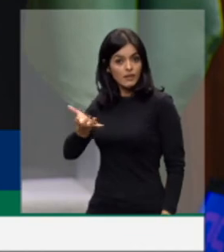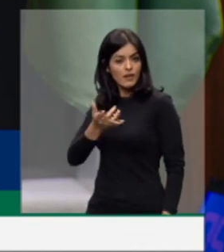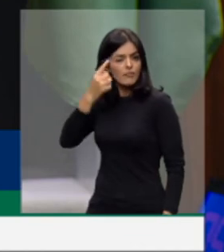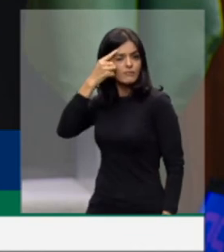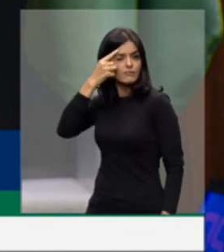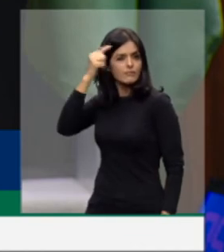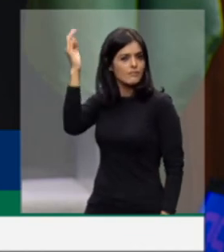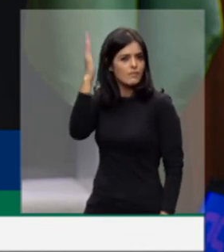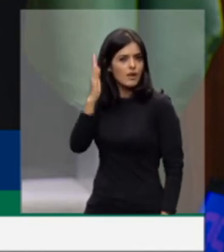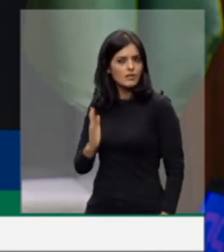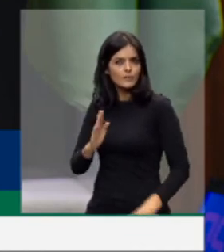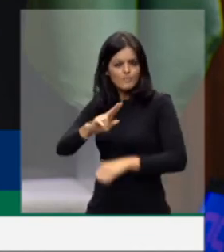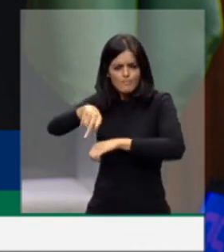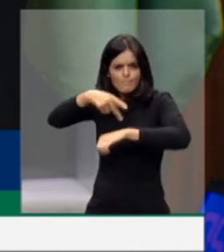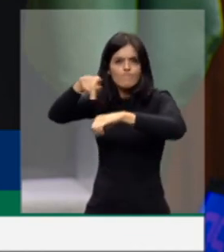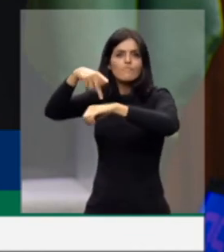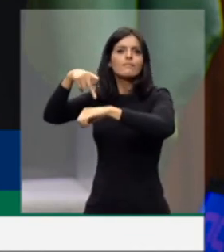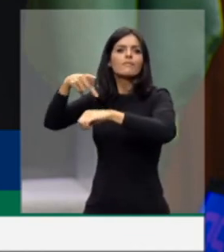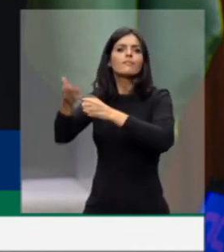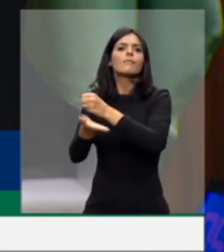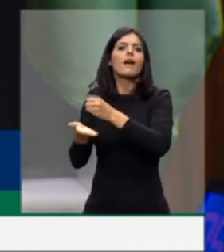ESTUDANTES DAS ESCOLAS PÚBLICAS BRASILEIRAS. SE NÓS QUISERMOS PENSAR ESSE PAÍS